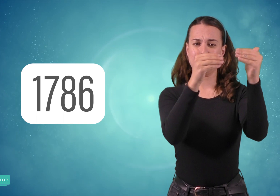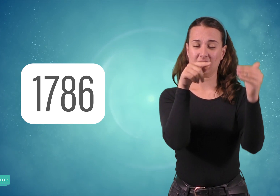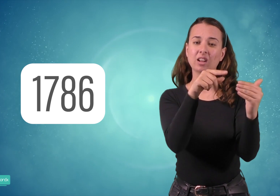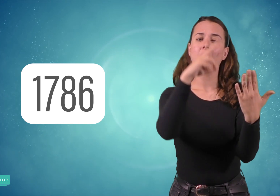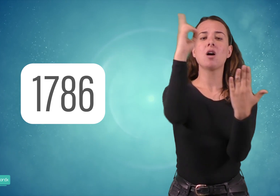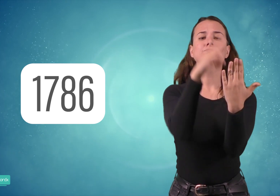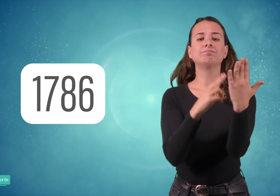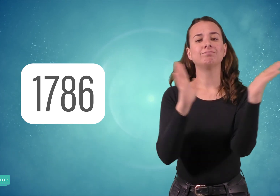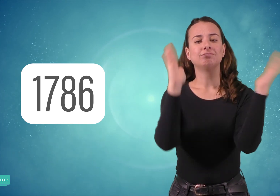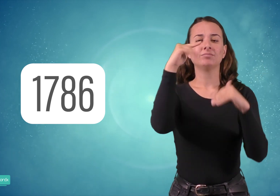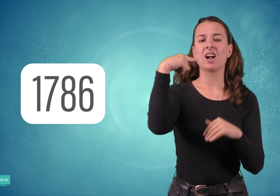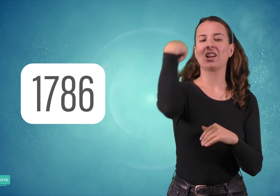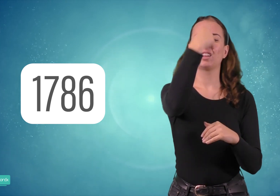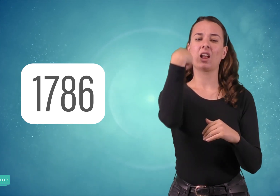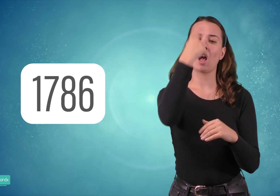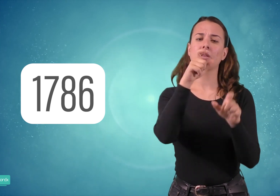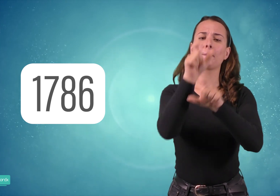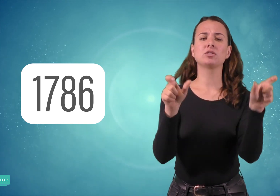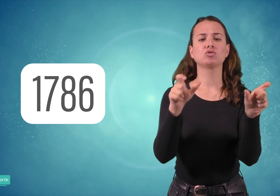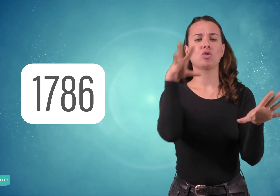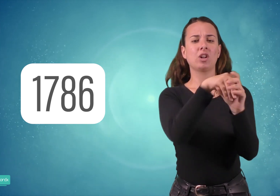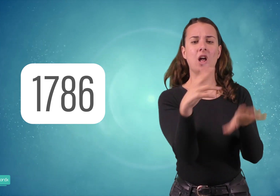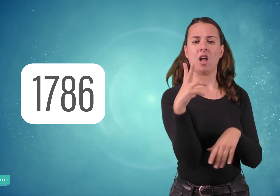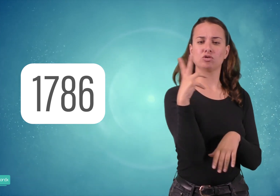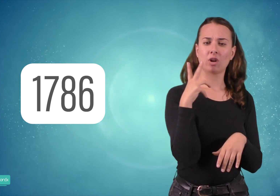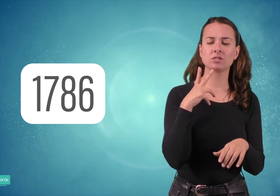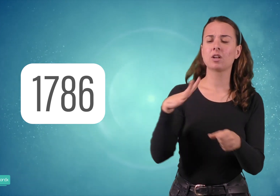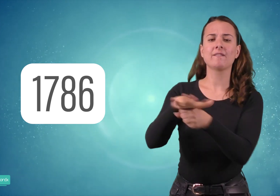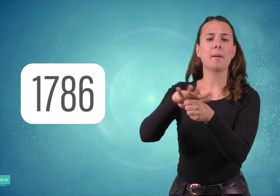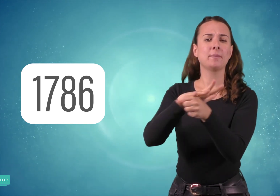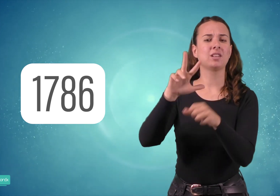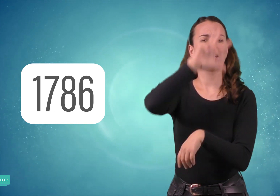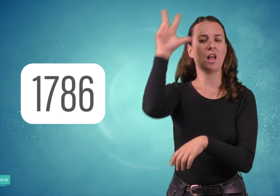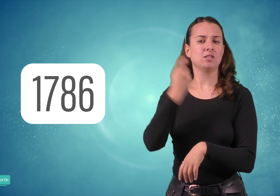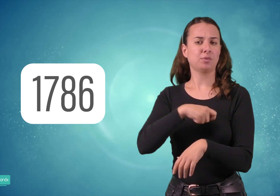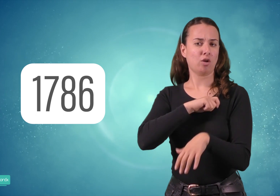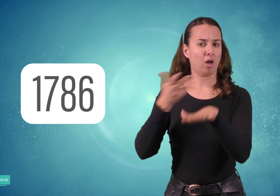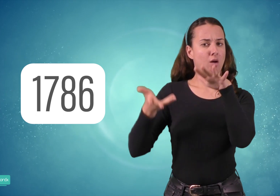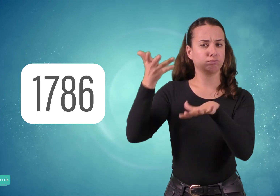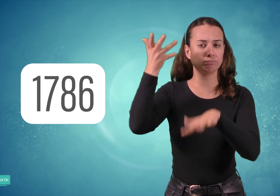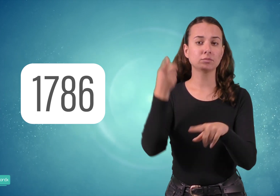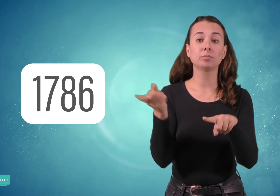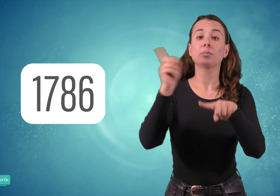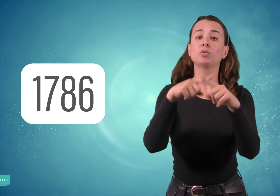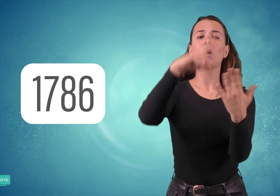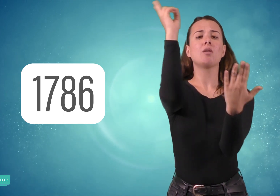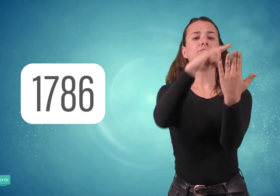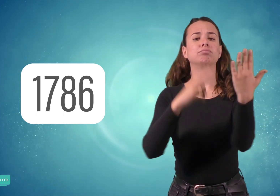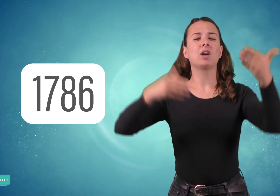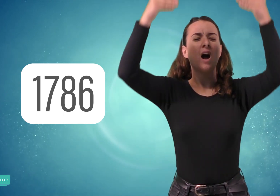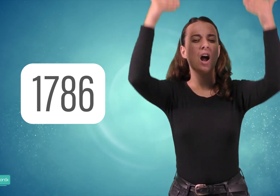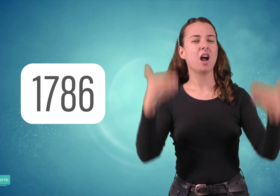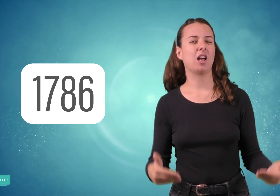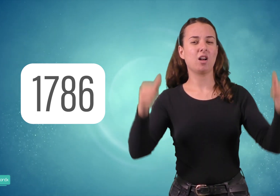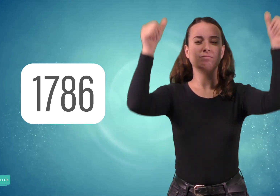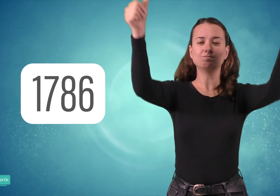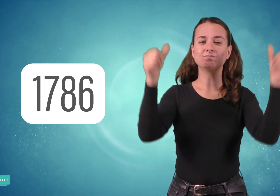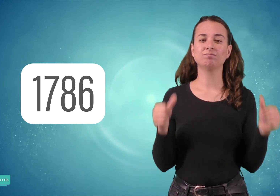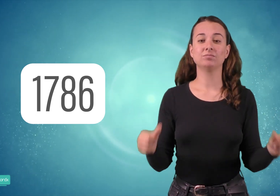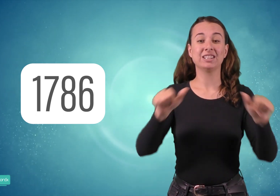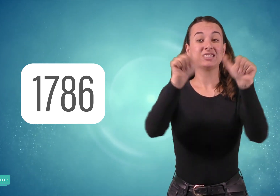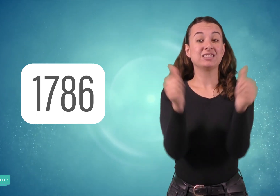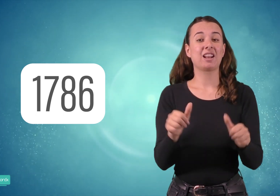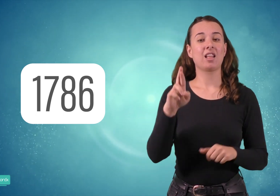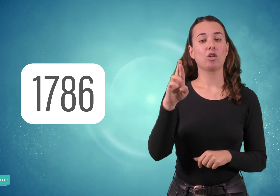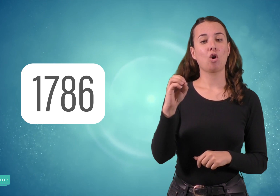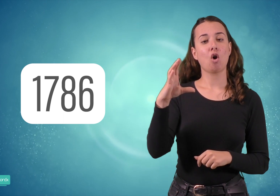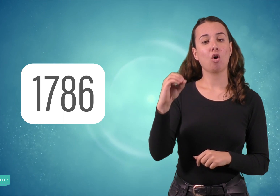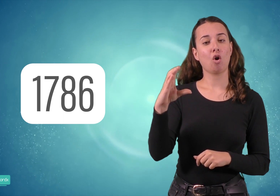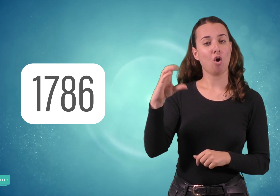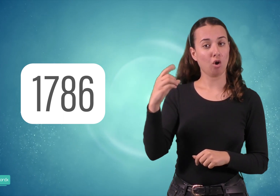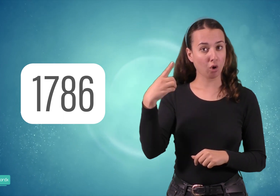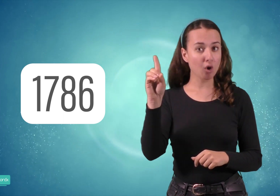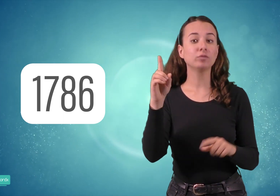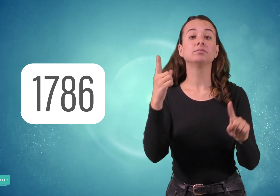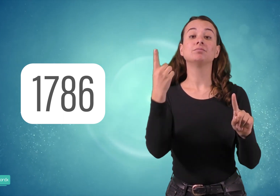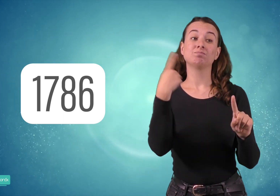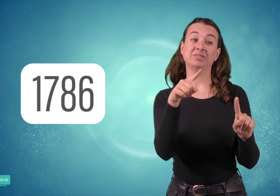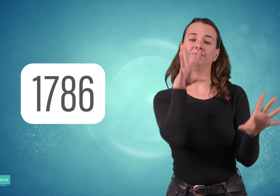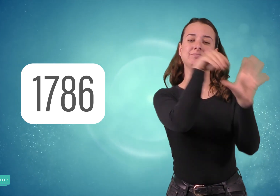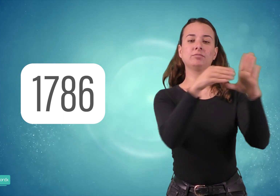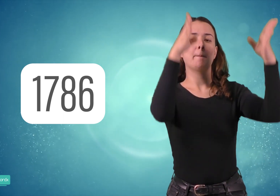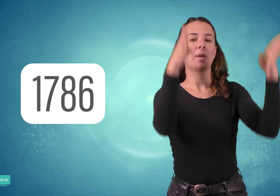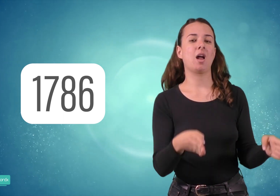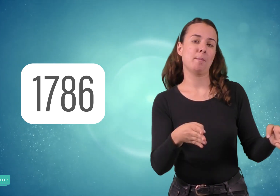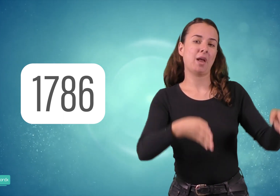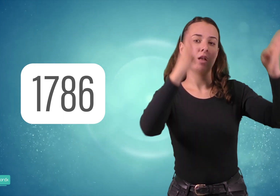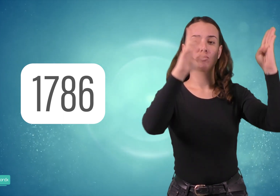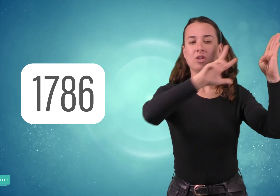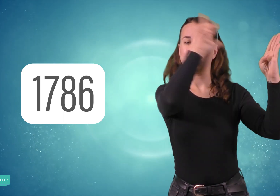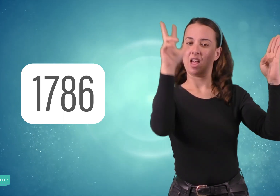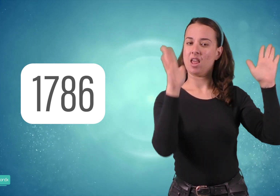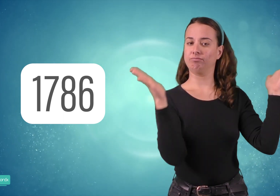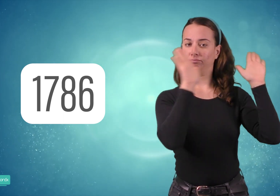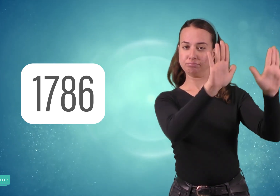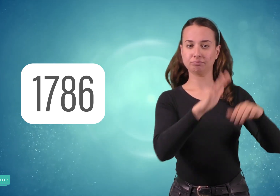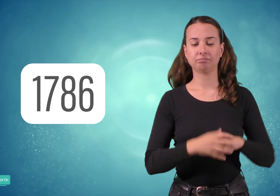e alla famiglia reale spagnola, oltre che dalla produzione di arazzi in stile rococò per il palazzo reale.